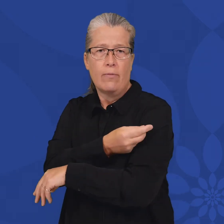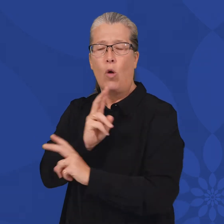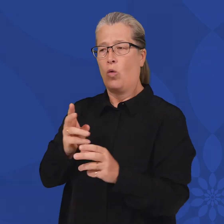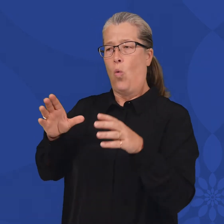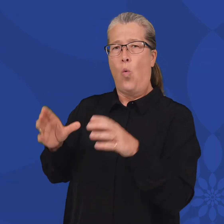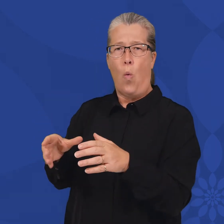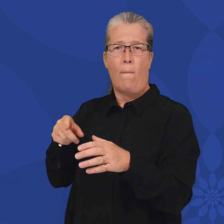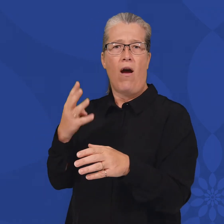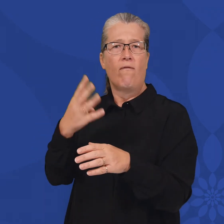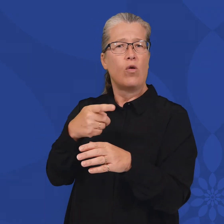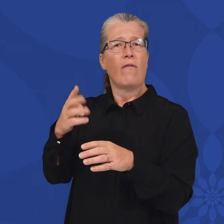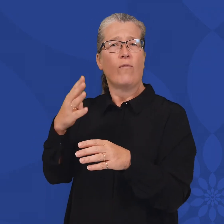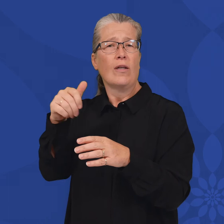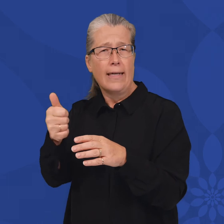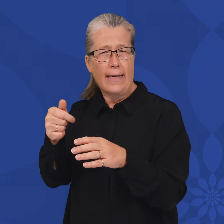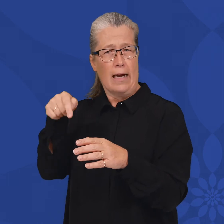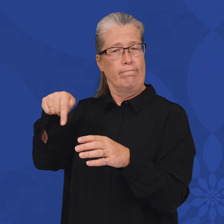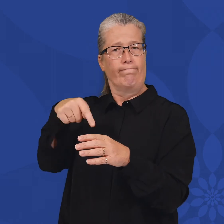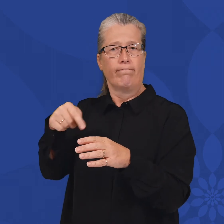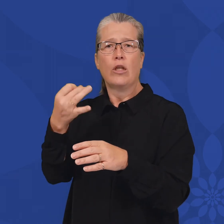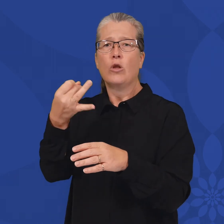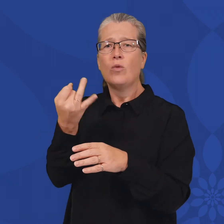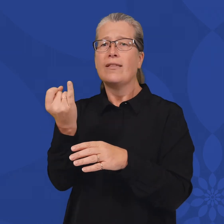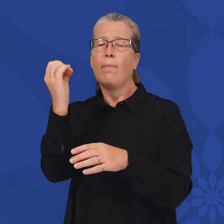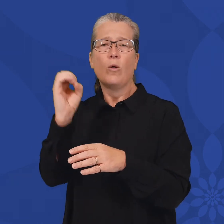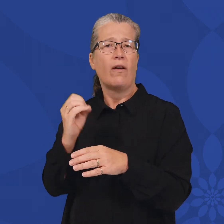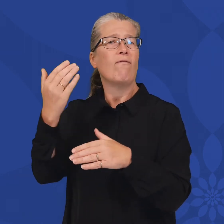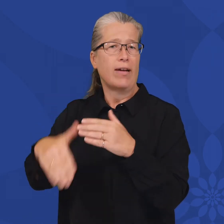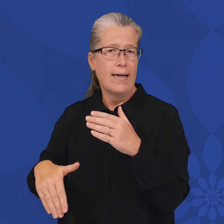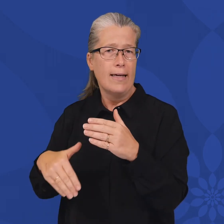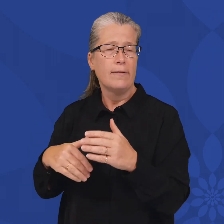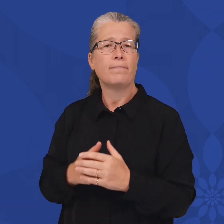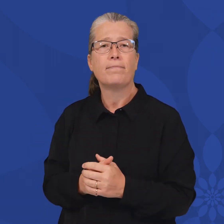och av befolkningen i åldrarna 40–49 år 76 procent.